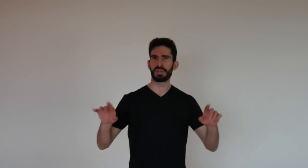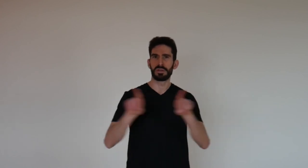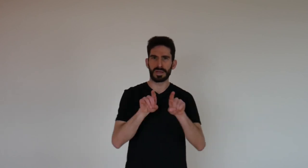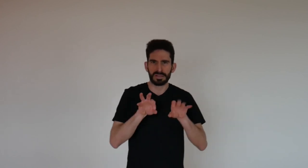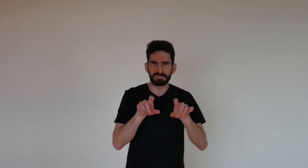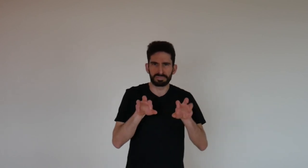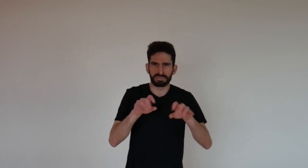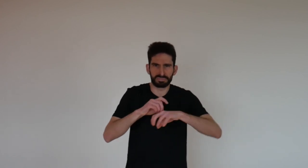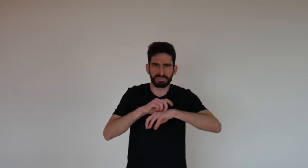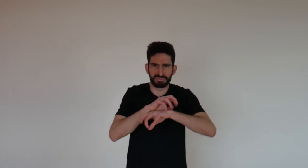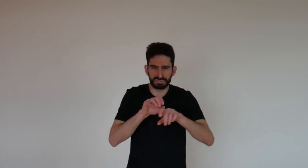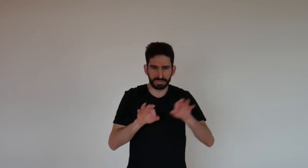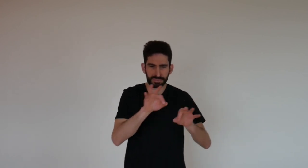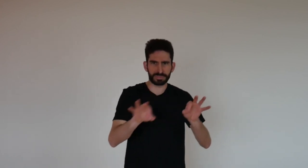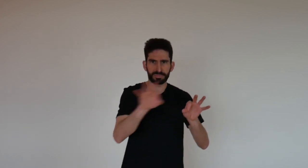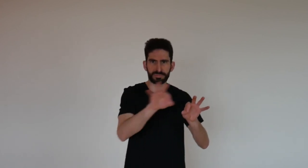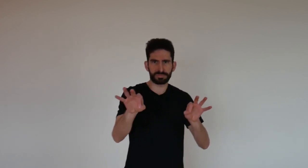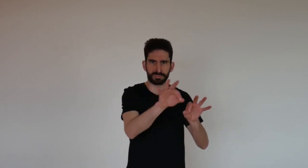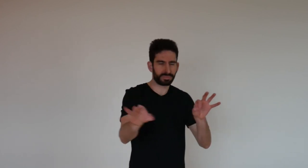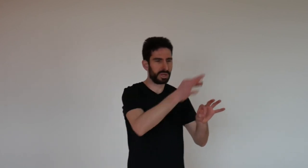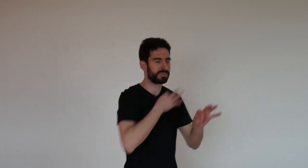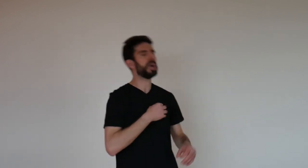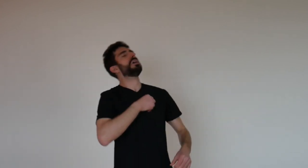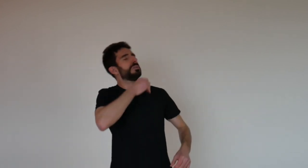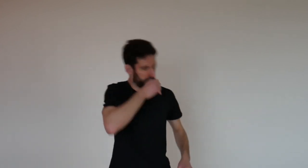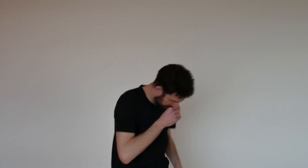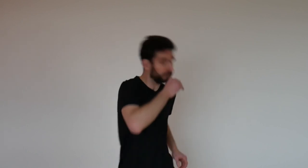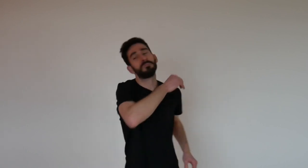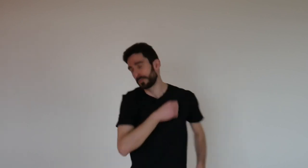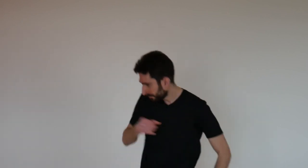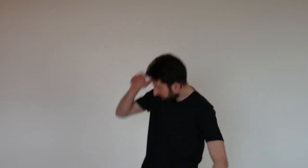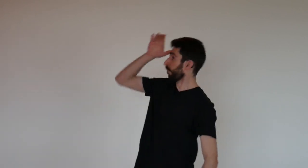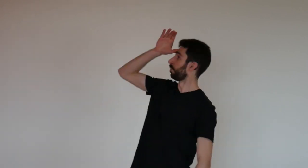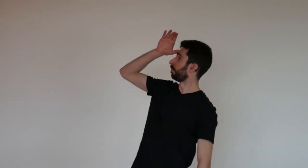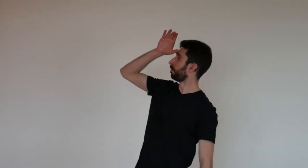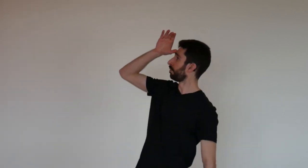comme des microbes. *Epidémie* *Contamination* Atchoum ! Eurêka !